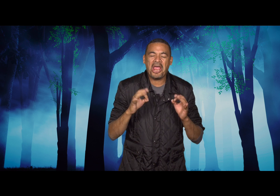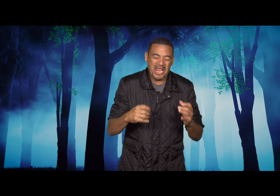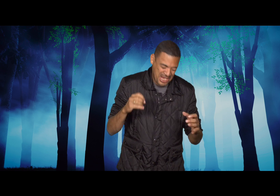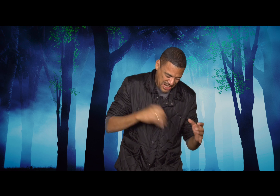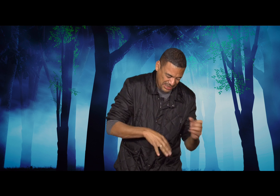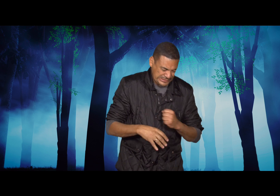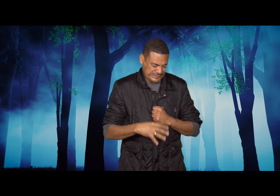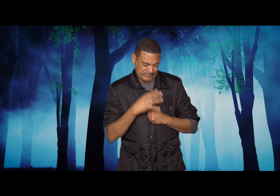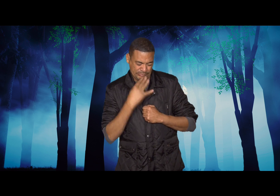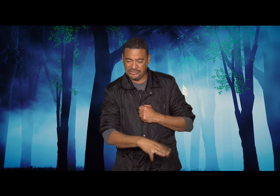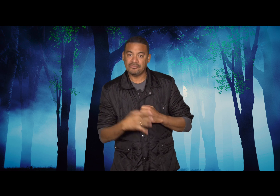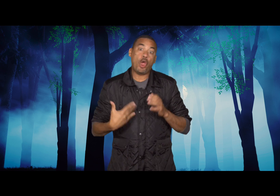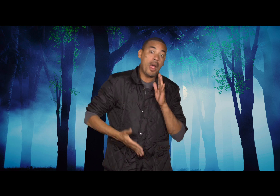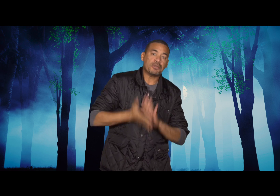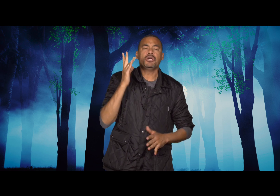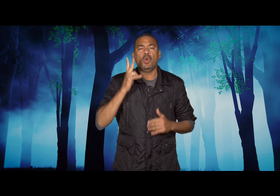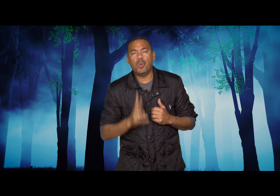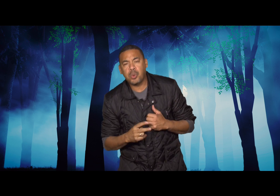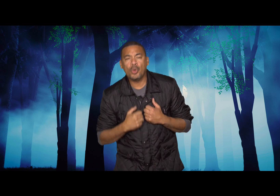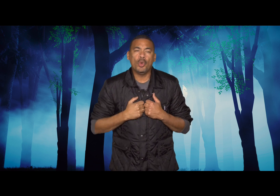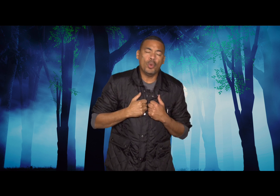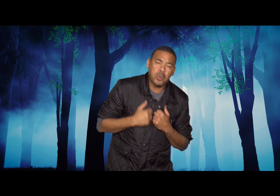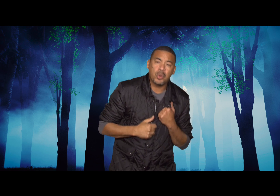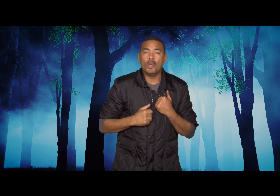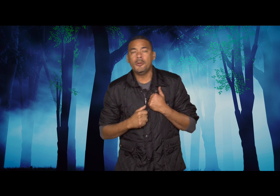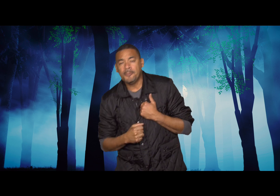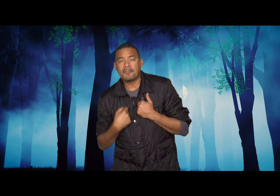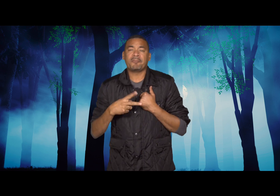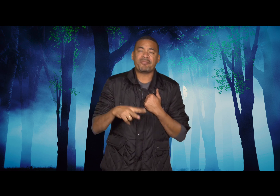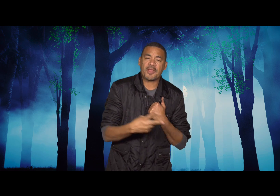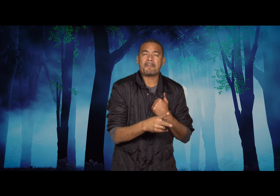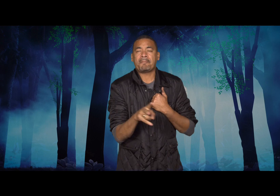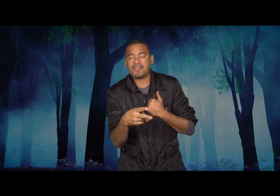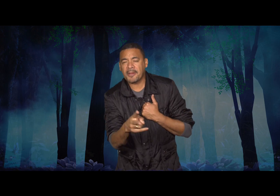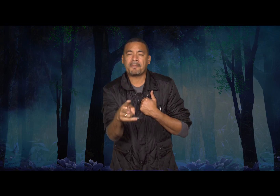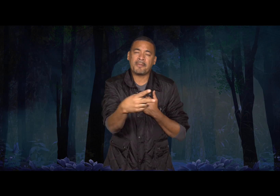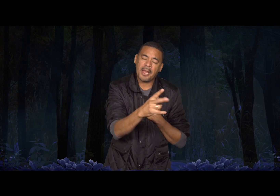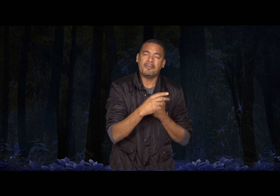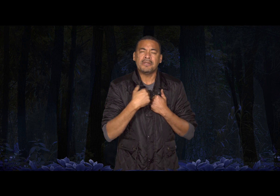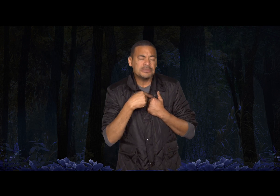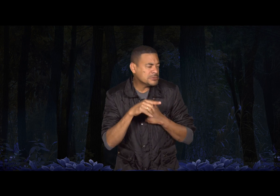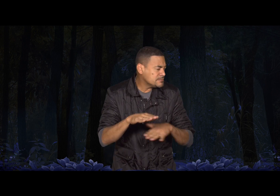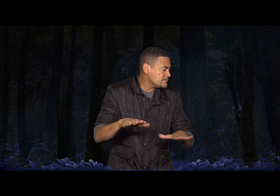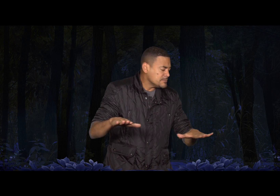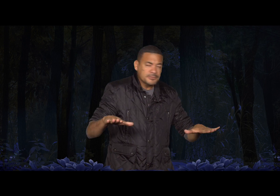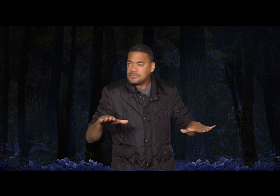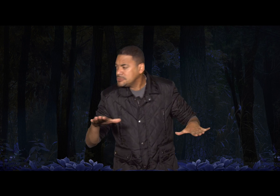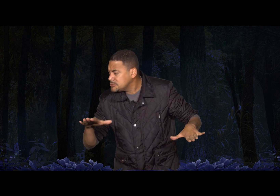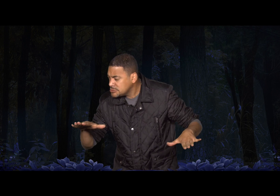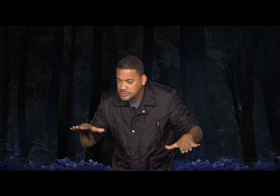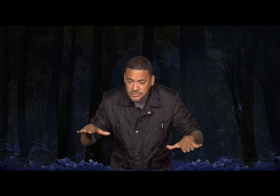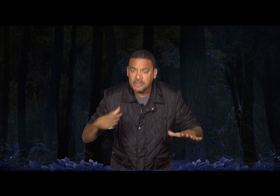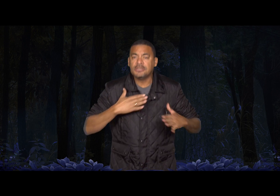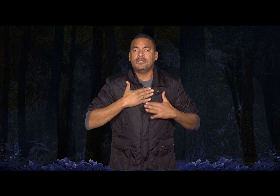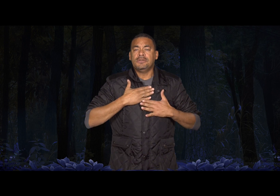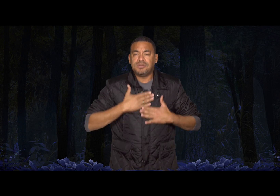Guardó sus cosas y comenzó a caminar hacia otro lugar, adentrándose más en la selva, hasta llegar a un lugar que parecía seguro.